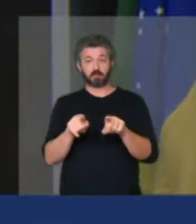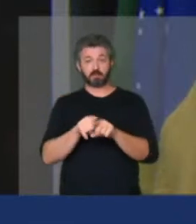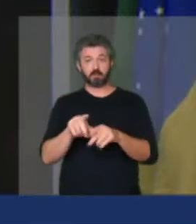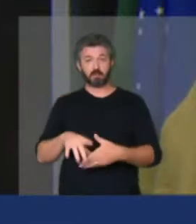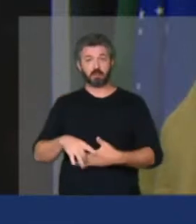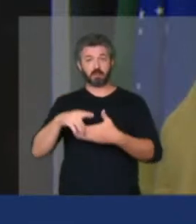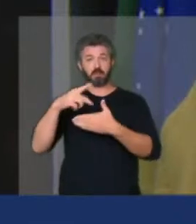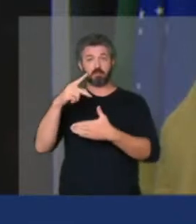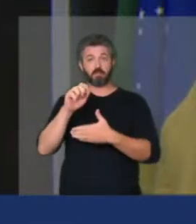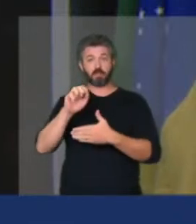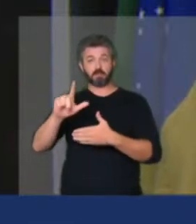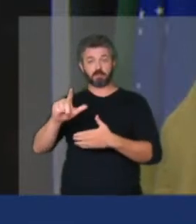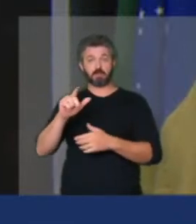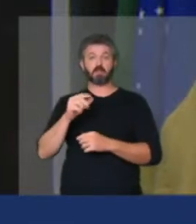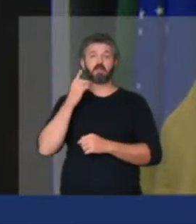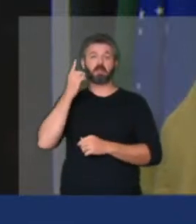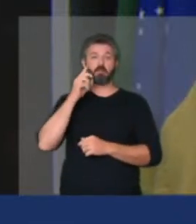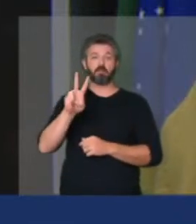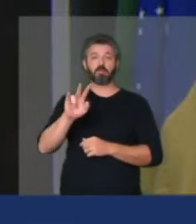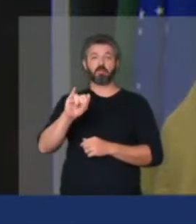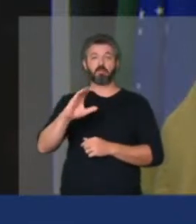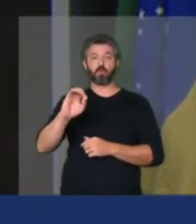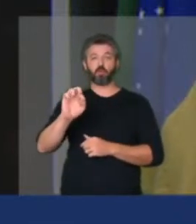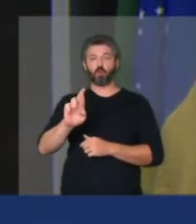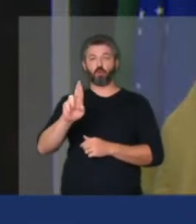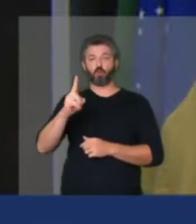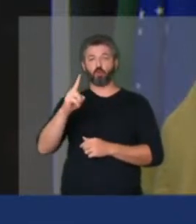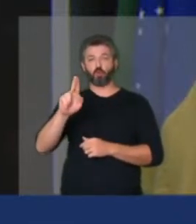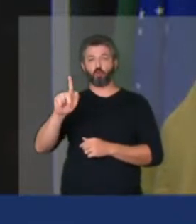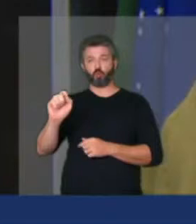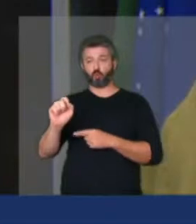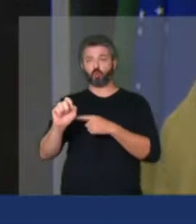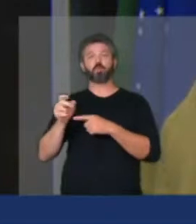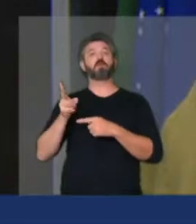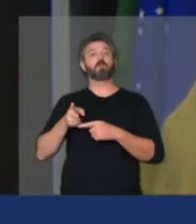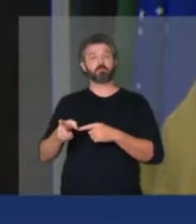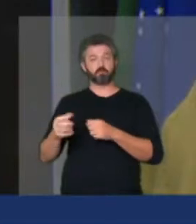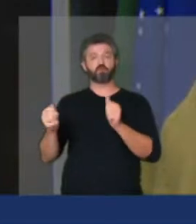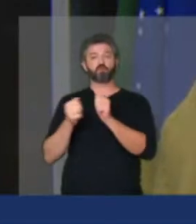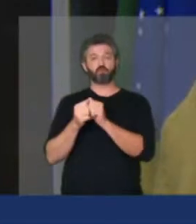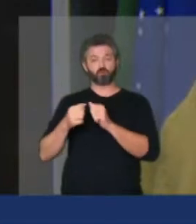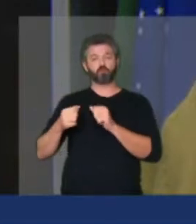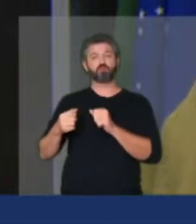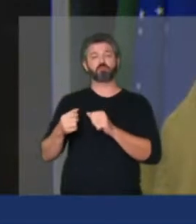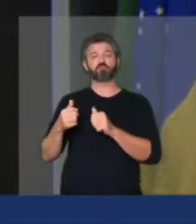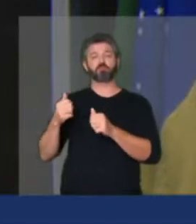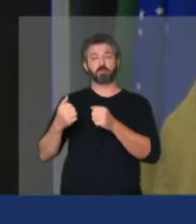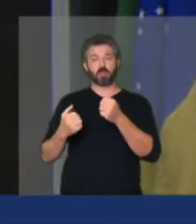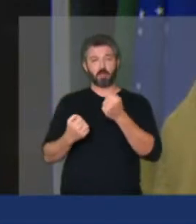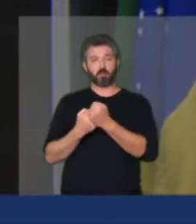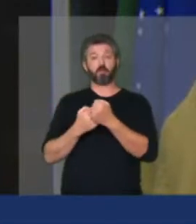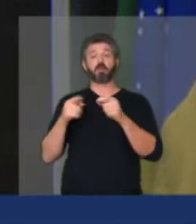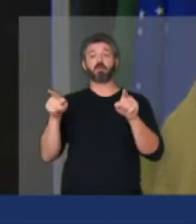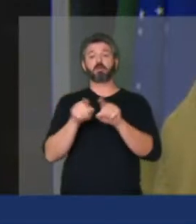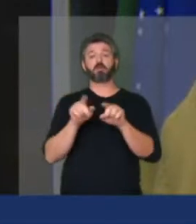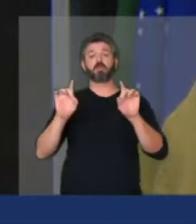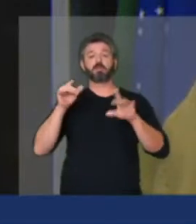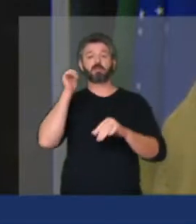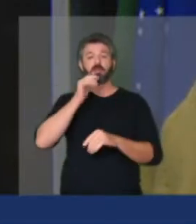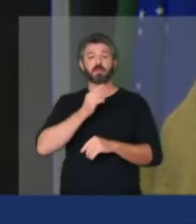QUESTÃO DE ESTAR CONSTRUINDO CONOSCO ISSO E, EM ESPECIAL, A DEPUTADA LÍDICE DA MATA. QUE TAMBÉM FOI ATRAVÀS DE UMA SUGESTÃO DA DEPUTADA LÍDICE